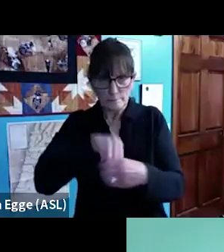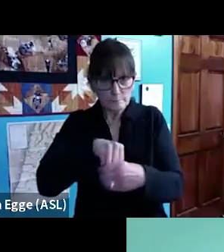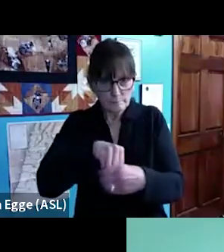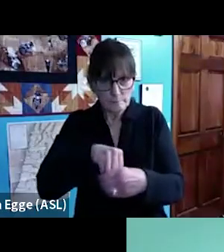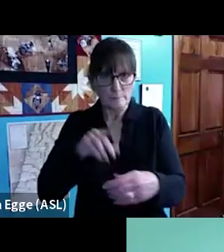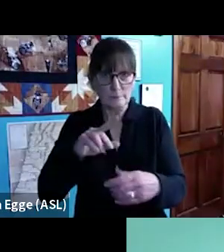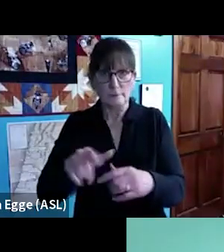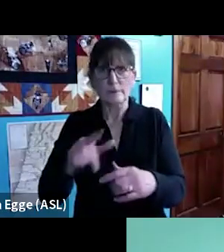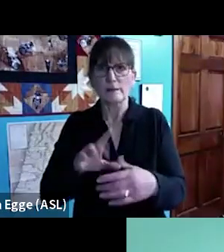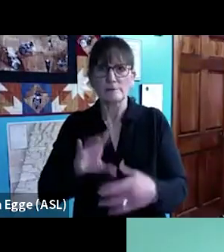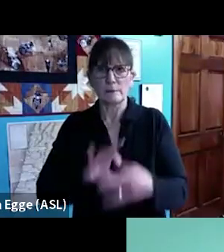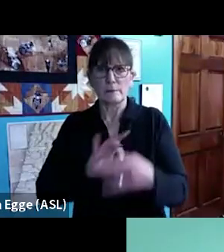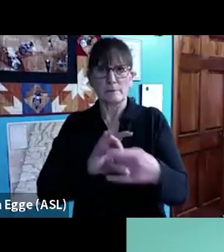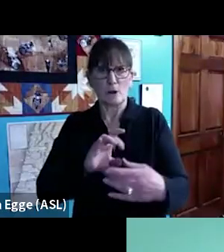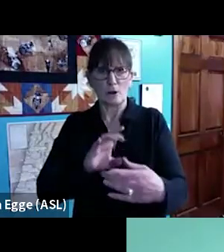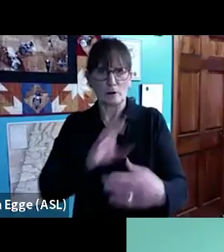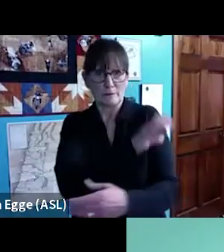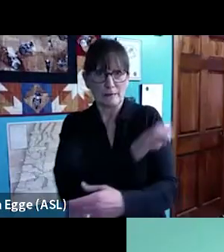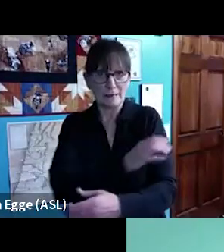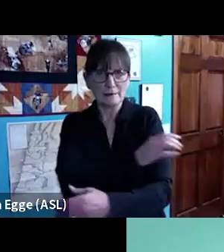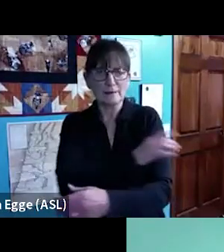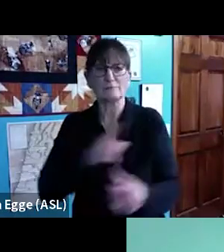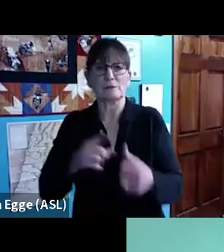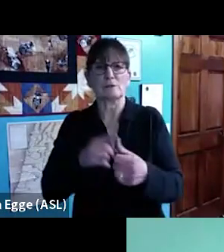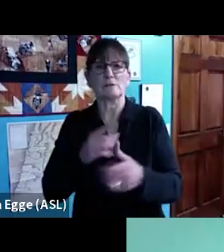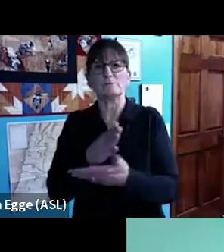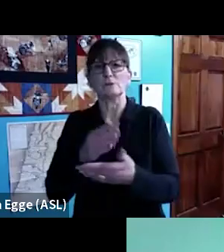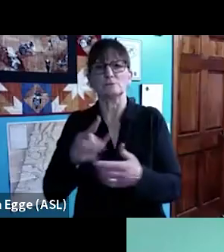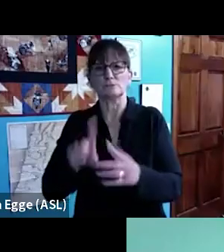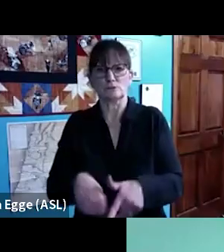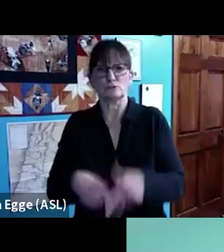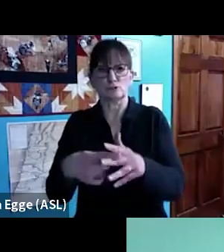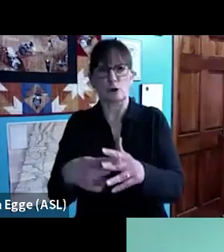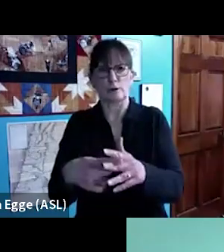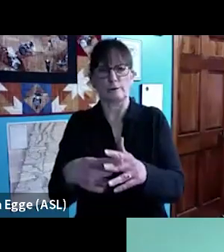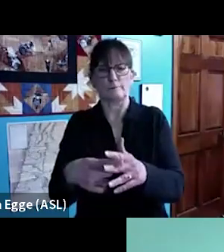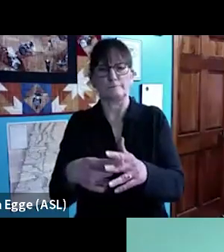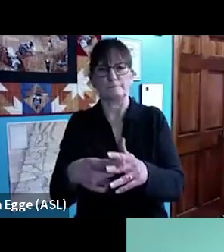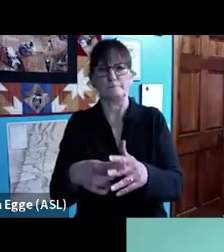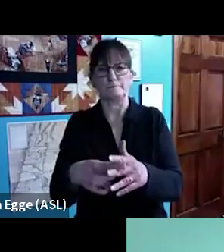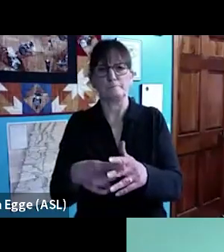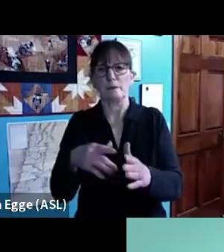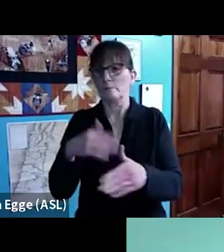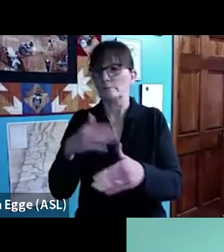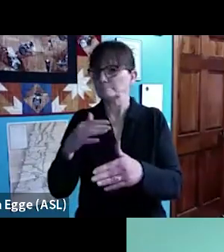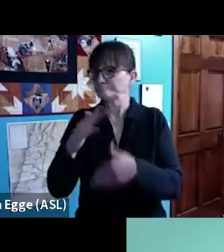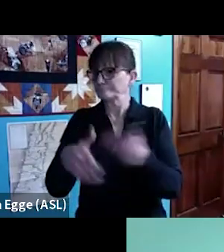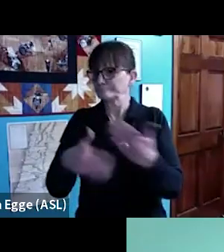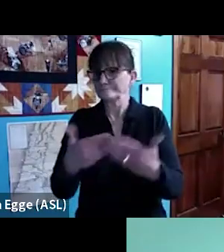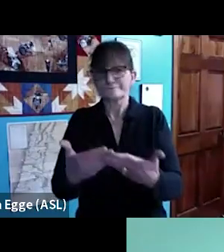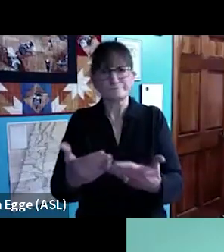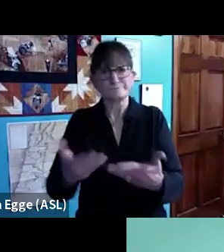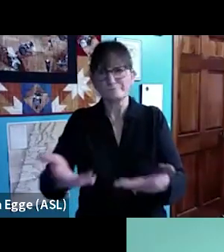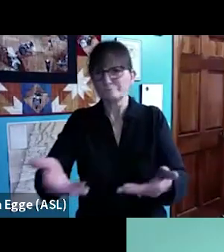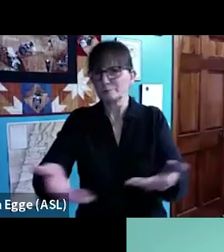para sus clientes y también para el representante que tiene que revisar el plan y asegurarse de que todo esté listo